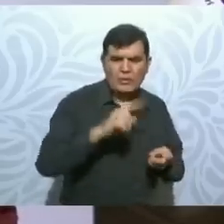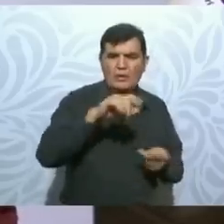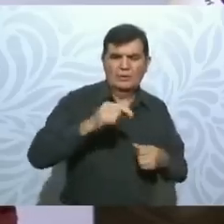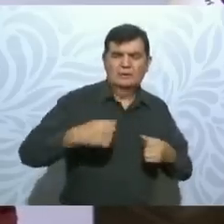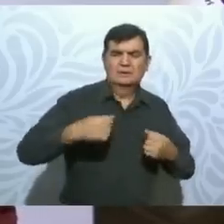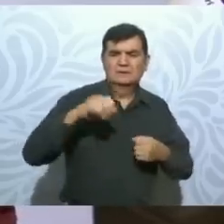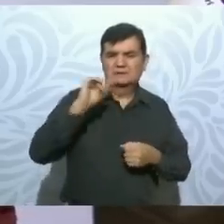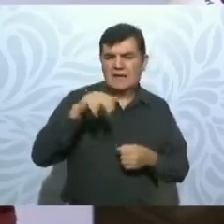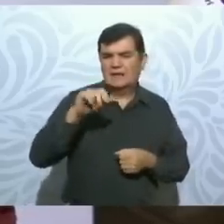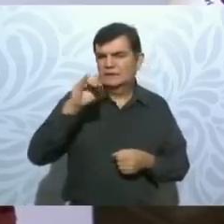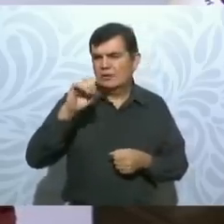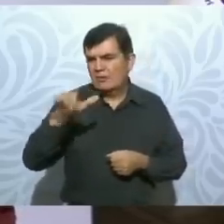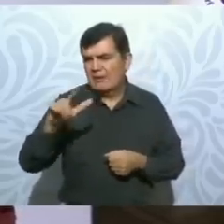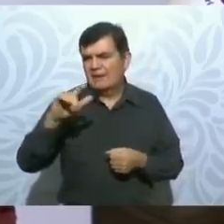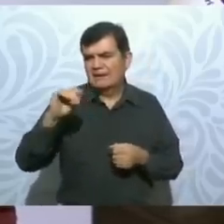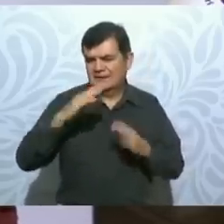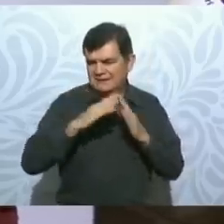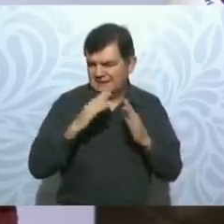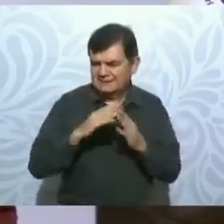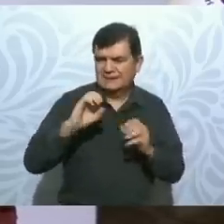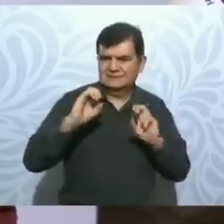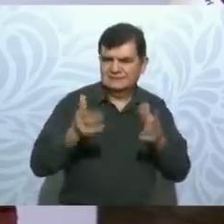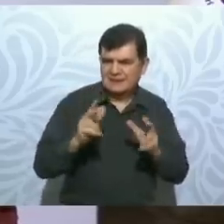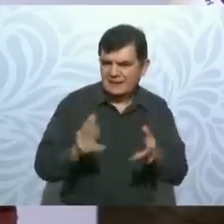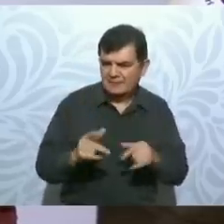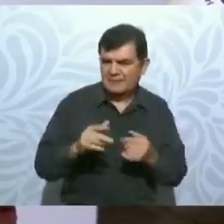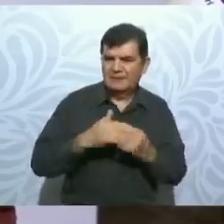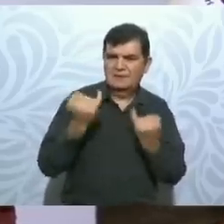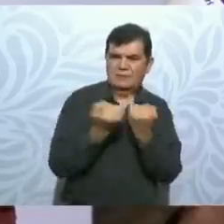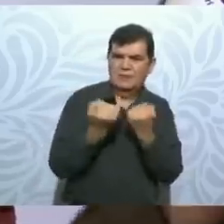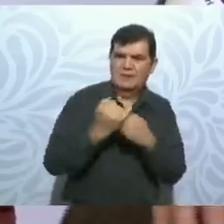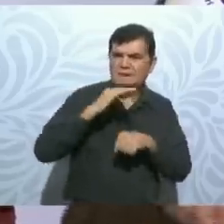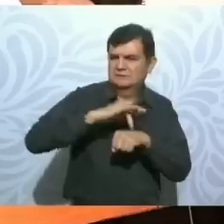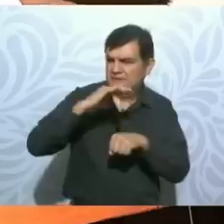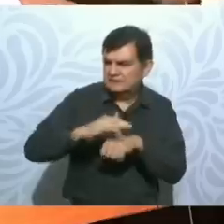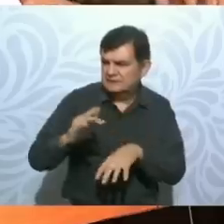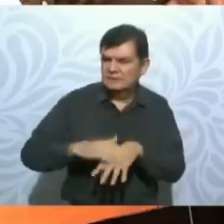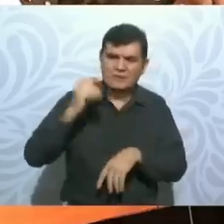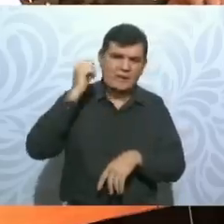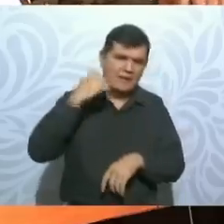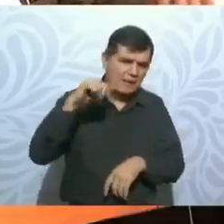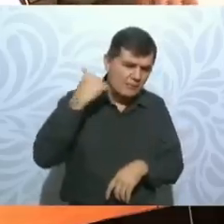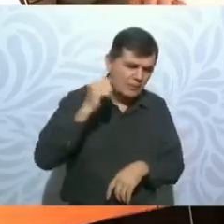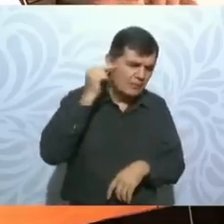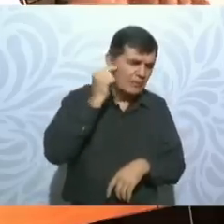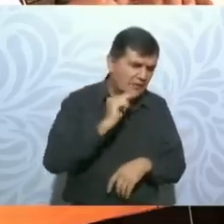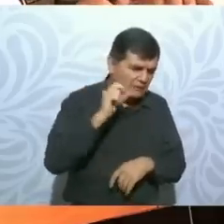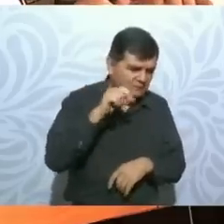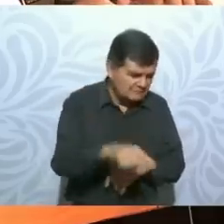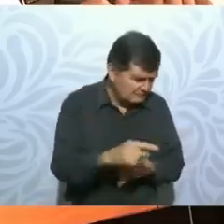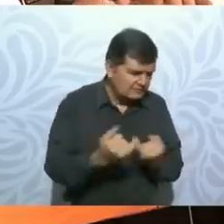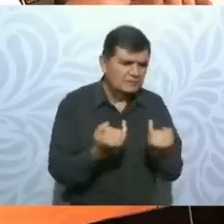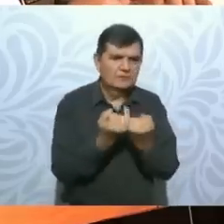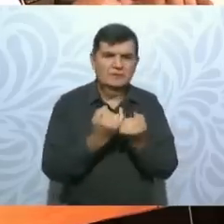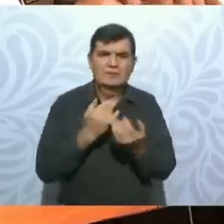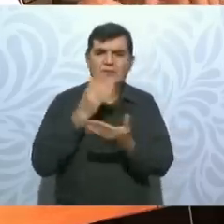de las Casas en Chiapas así como en Chilpancingo y Acapulco en Guerrero también visitamos Tabasco